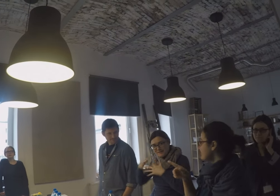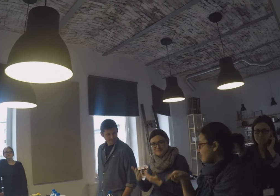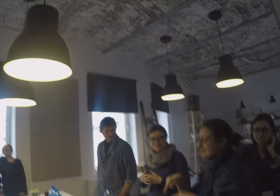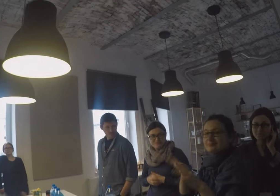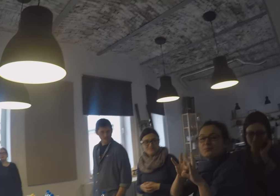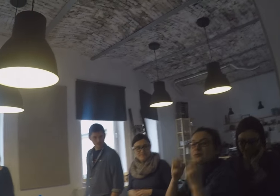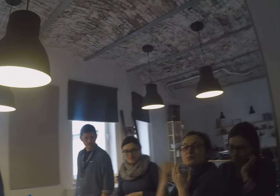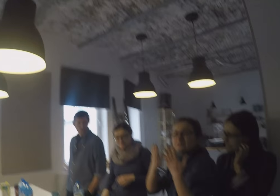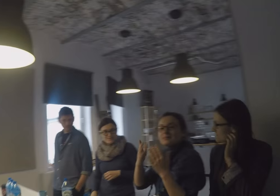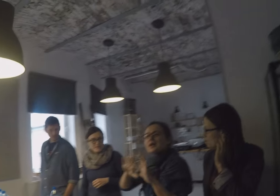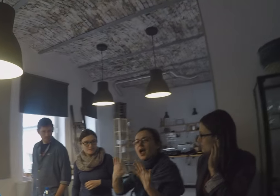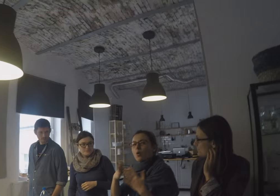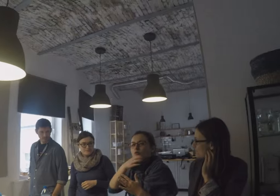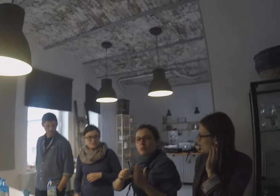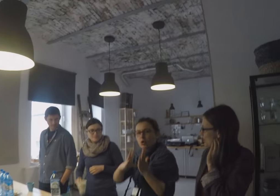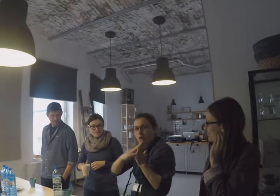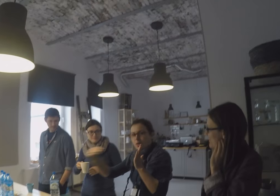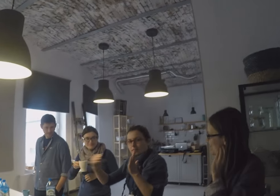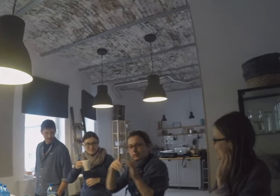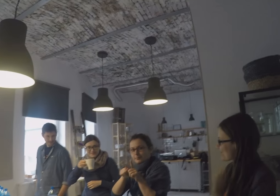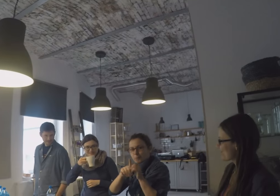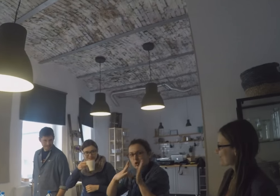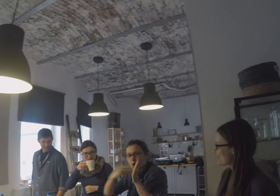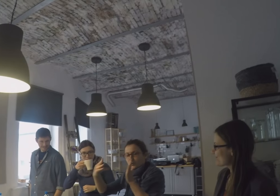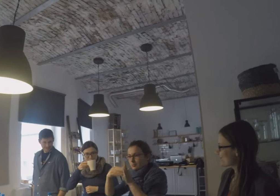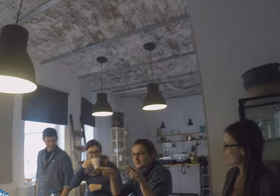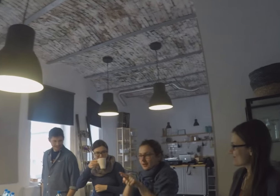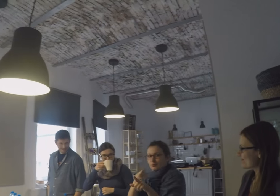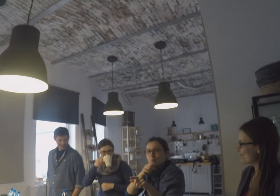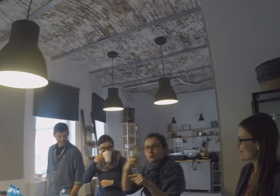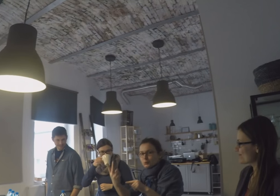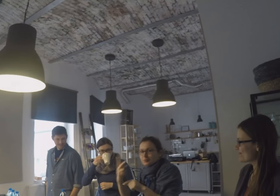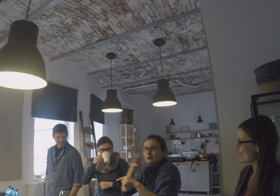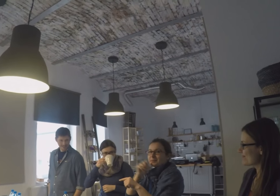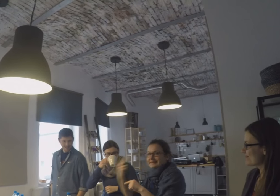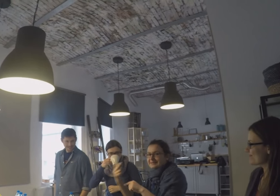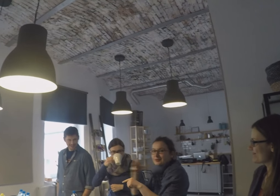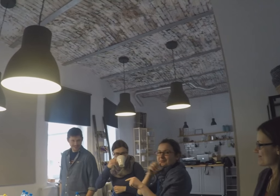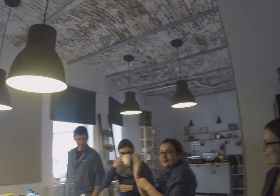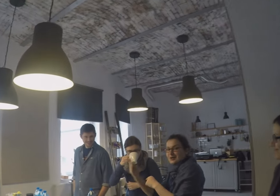Falsch! In diesem Workshop lernen wir Rob zu imitieren. Wir sind dann die Rob Klone: Rob 1, Rob 2, Rob 3 ...